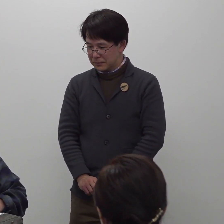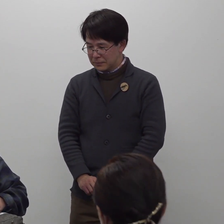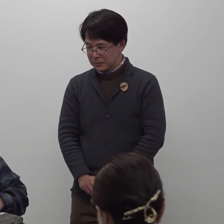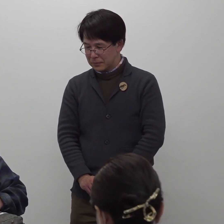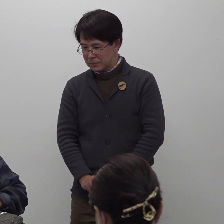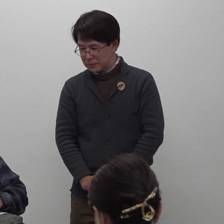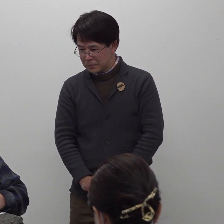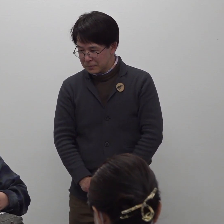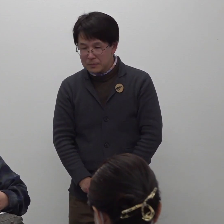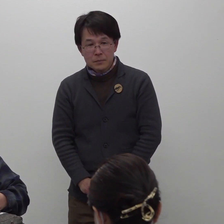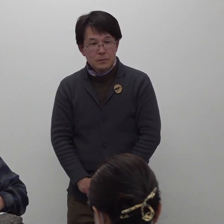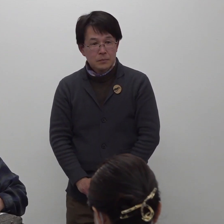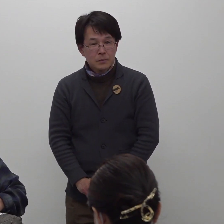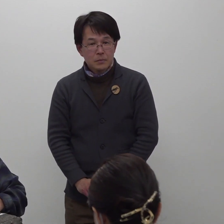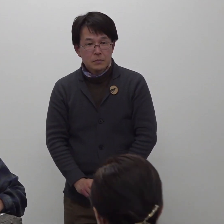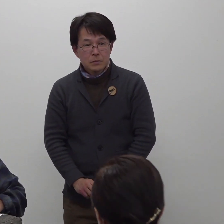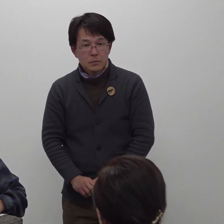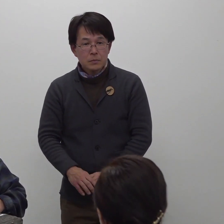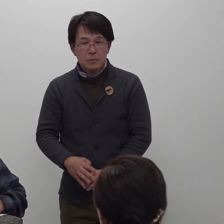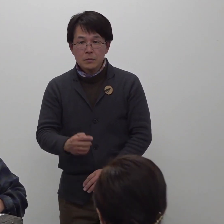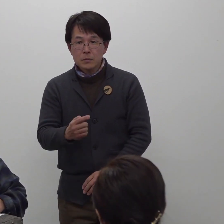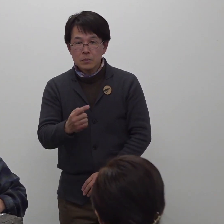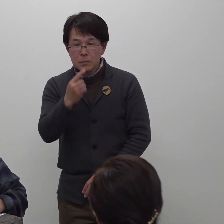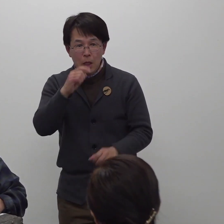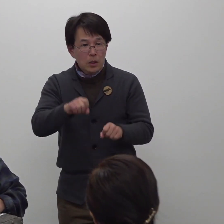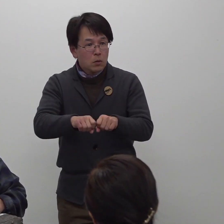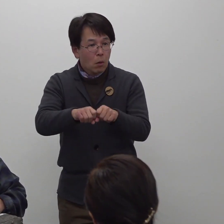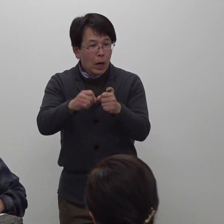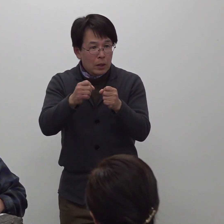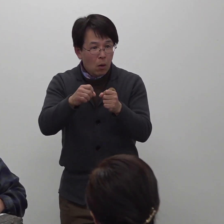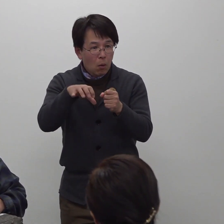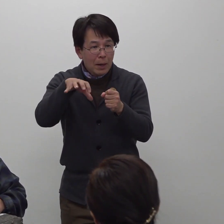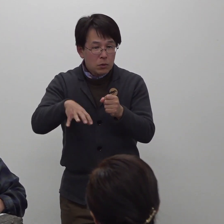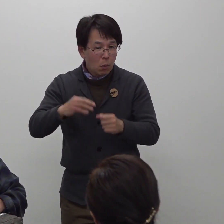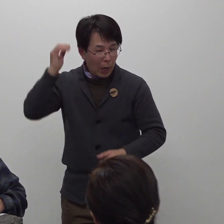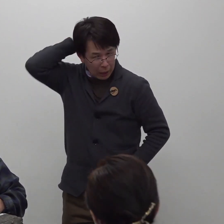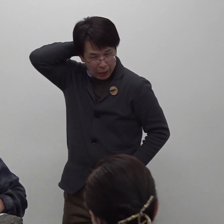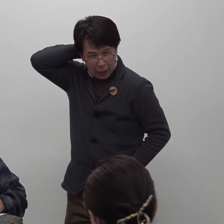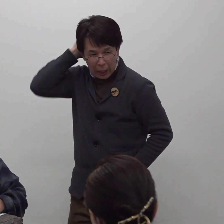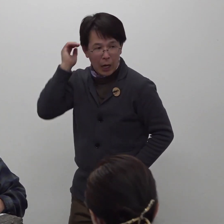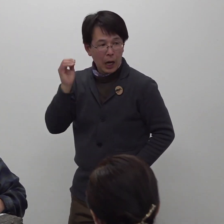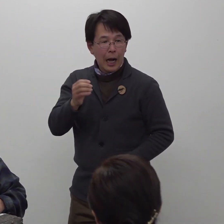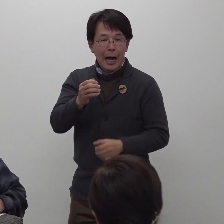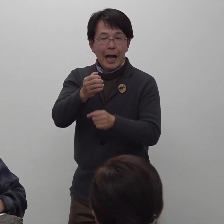佐藤）障害の場所が頸椎の（頭から数えて）4番で